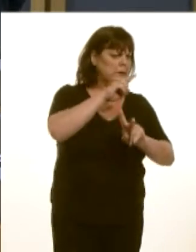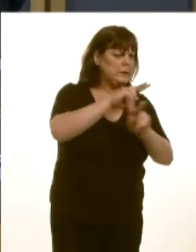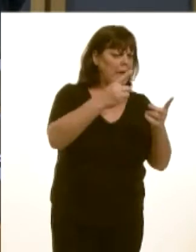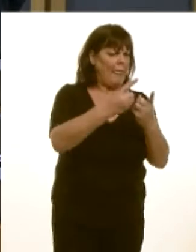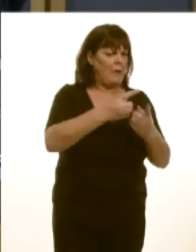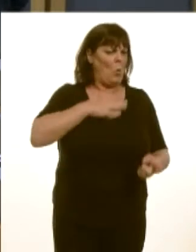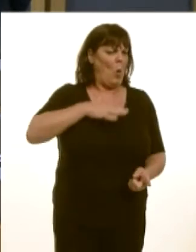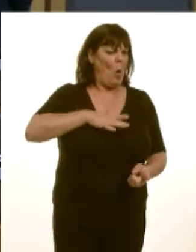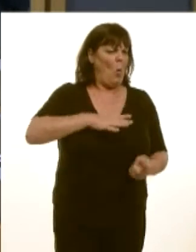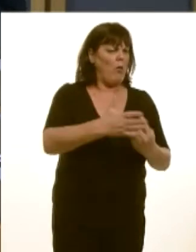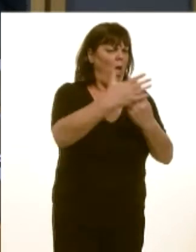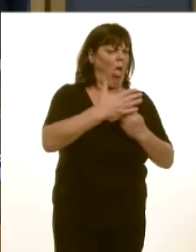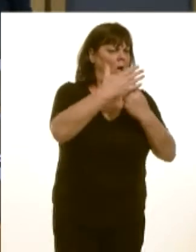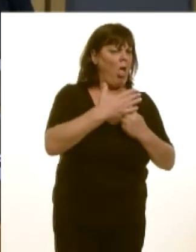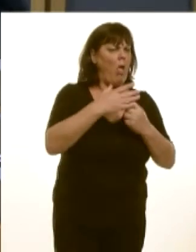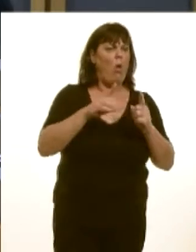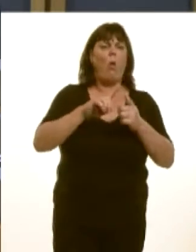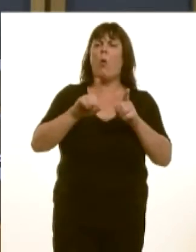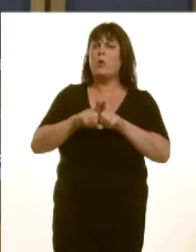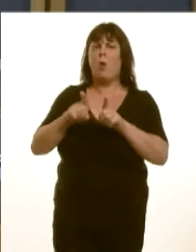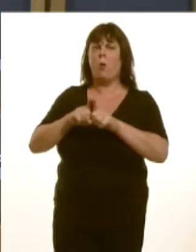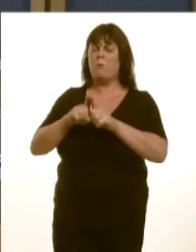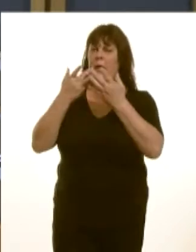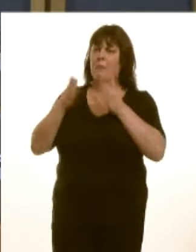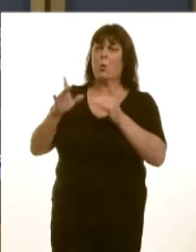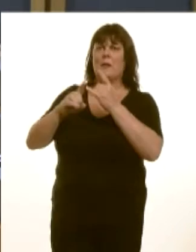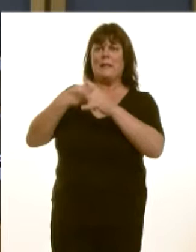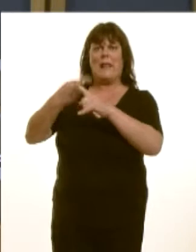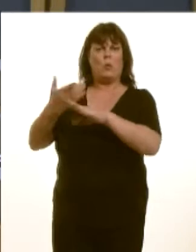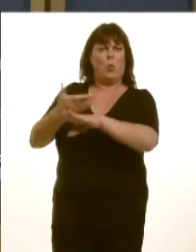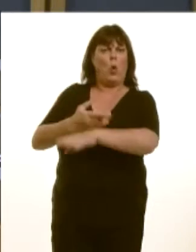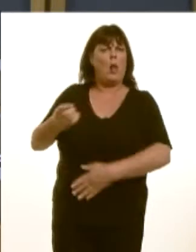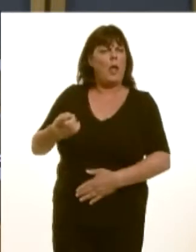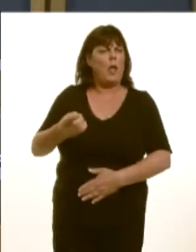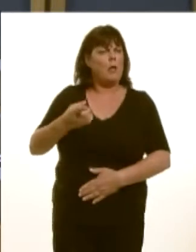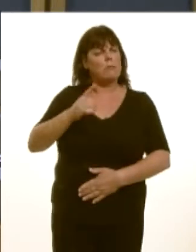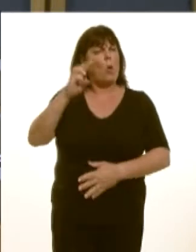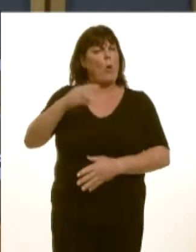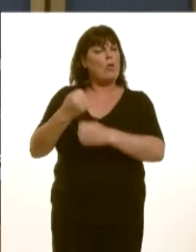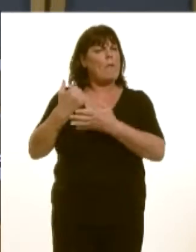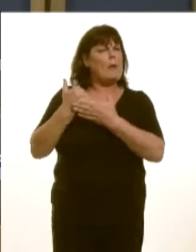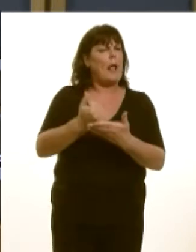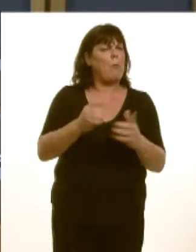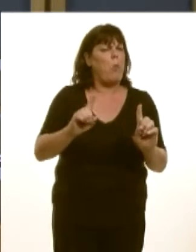OAQ(4)1862(FM) Carwyn Jones: We are committed to protecting the rights of children across all portfolios and Ministers are under a duty to ensure they